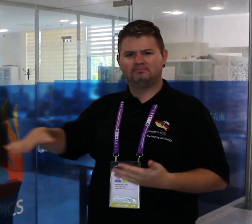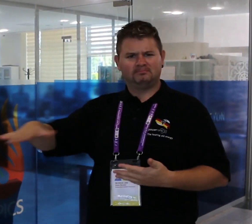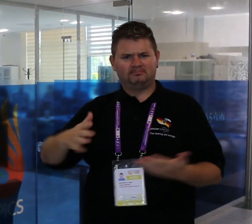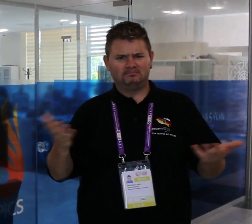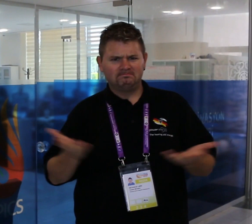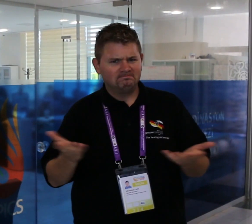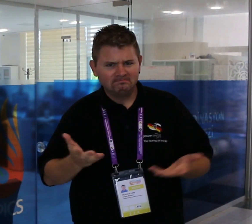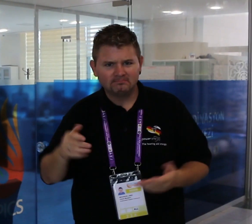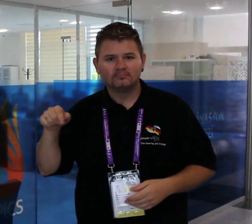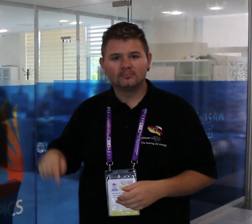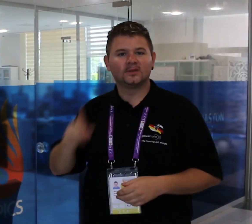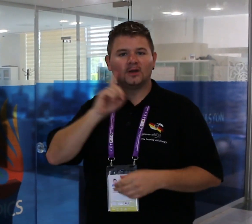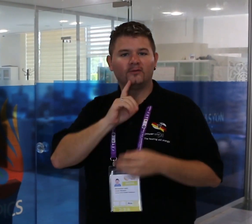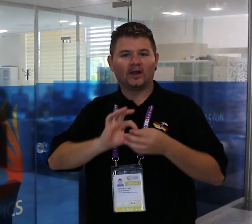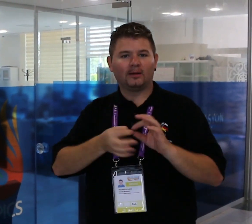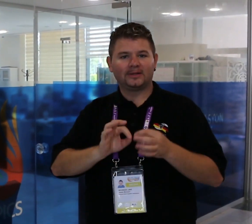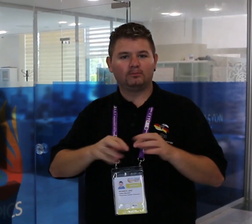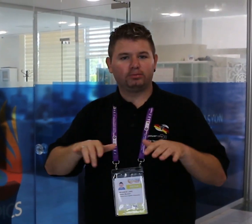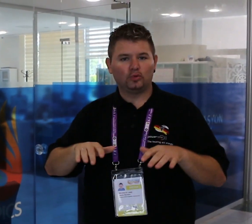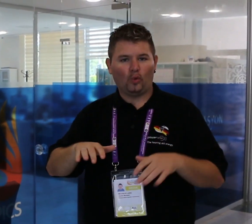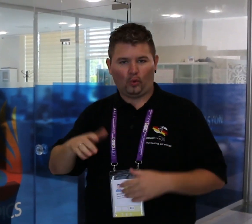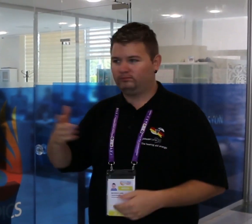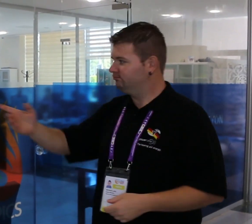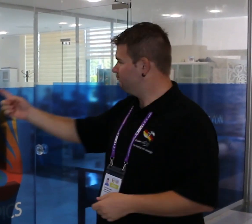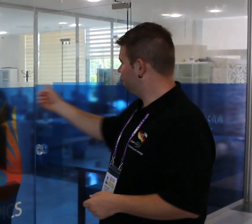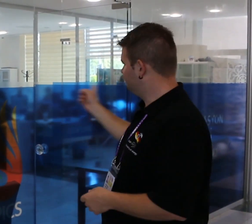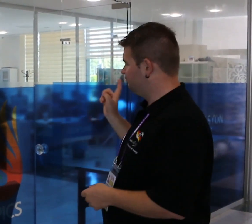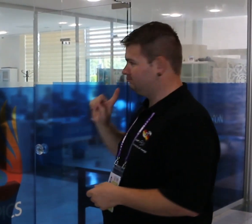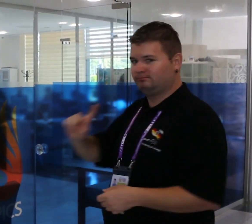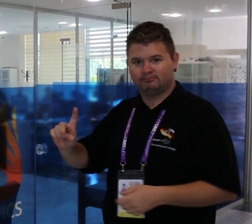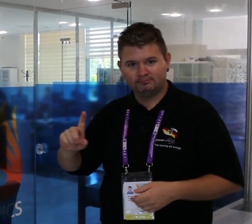Die Räumlichkeiten, die sie hier sehen, sind das Deaflympics-Büro.